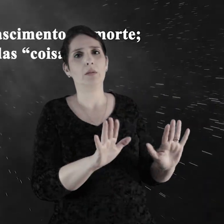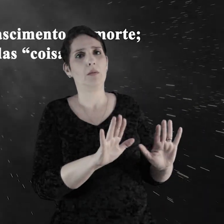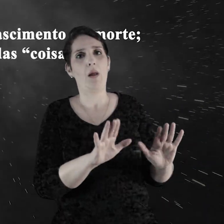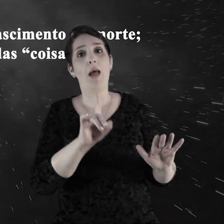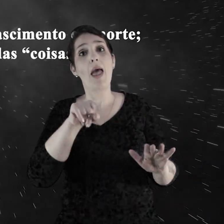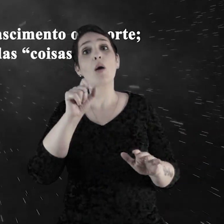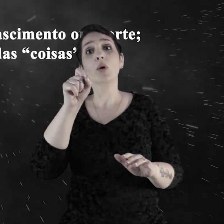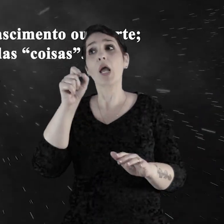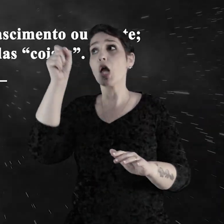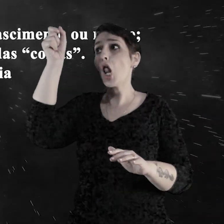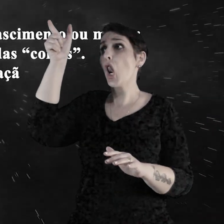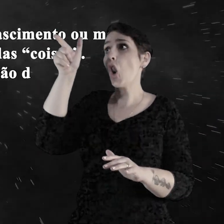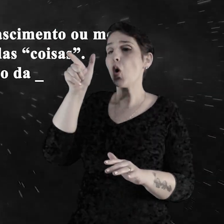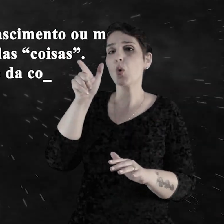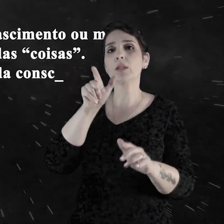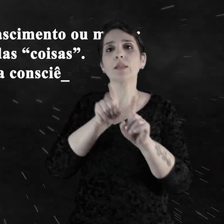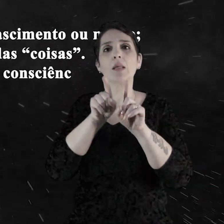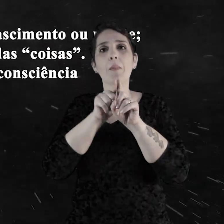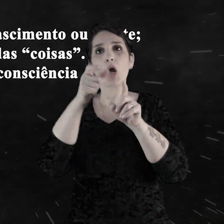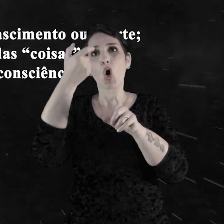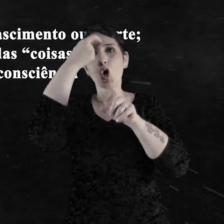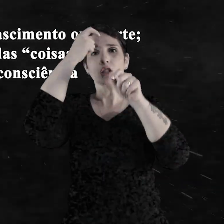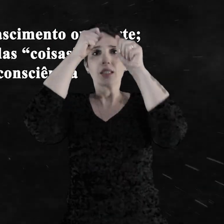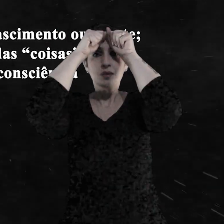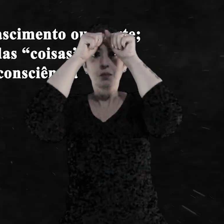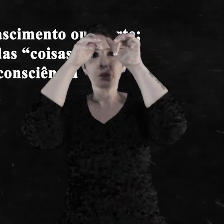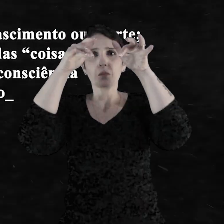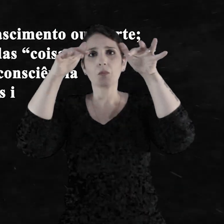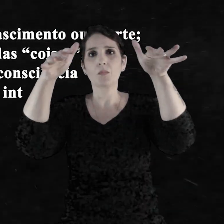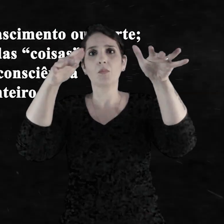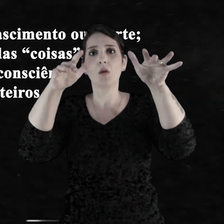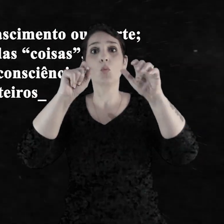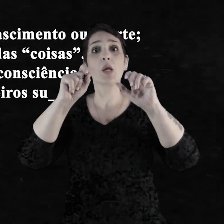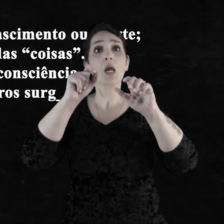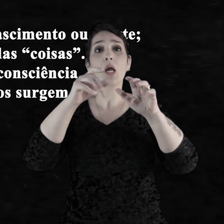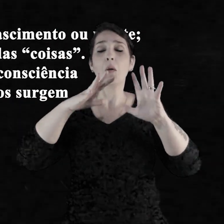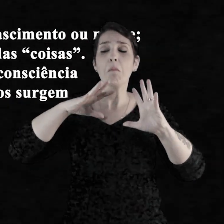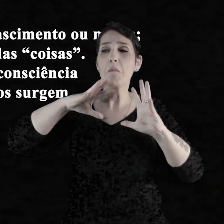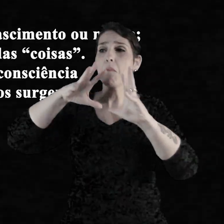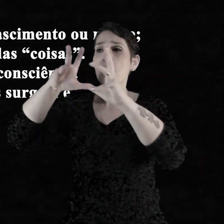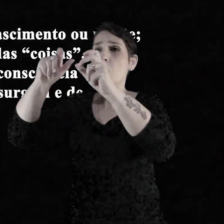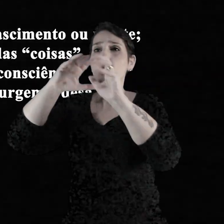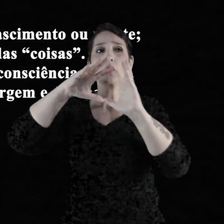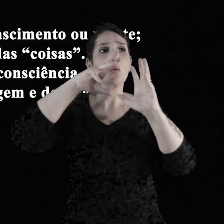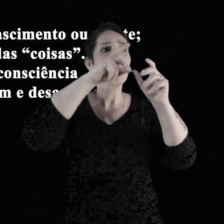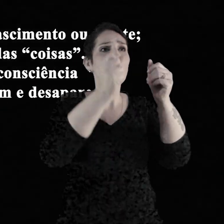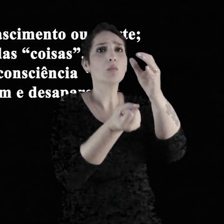É a luz e a radiação da consciência, na qual mundos inteiros surgem e desaparecem.